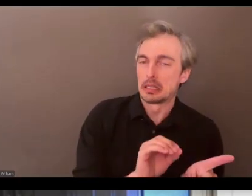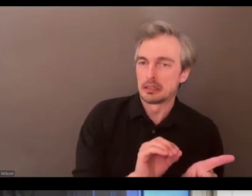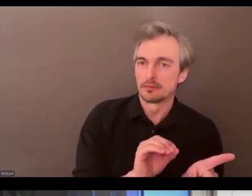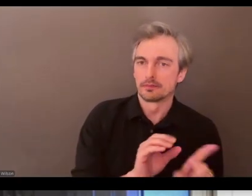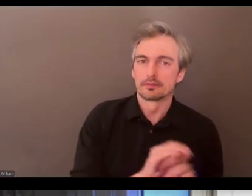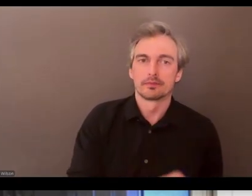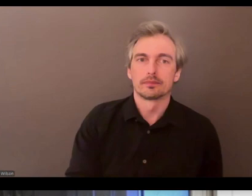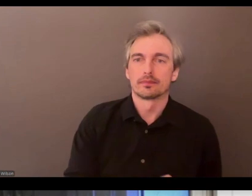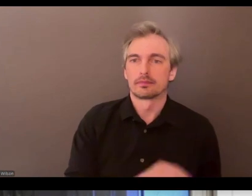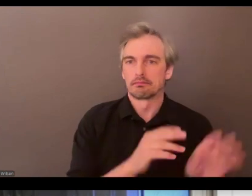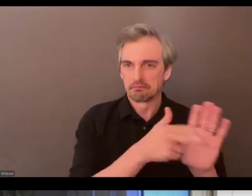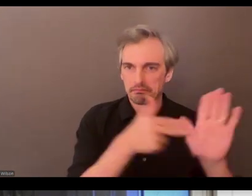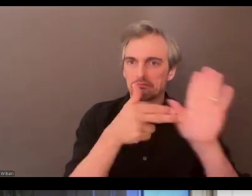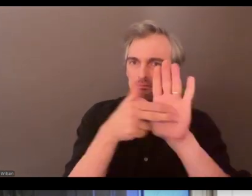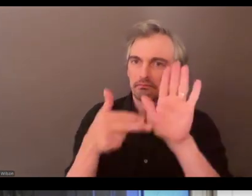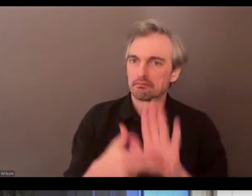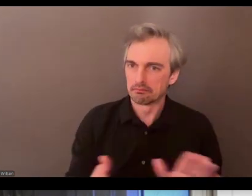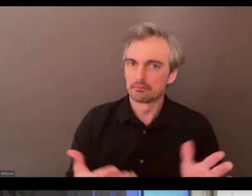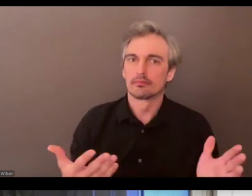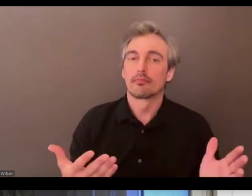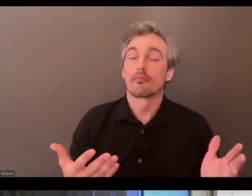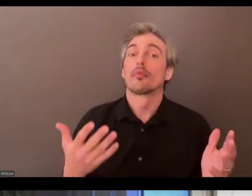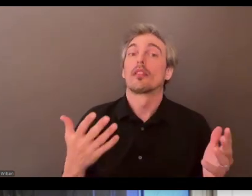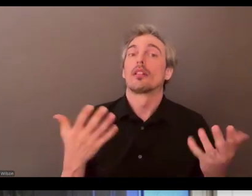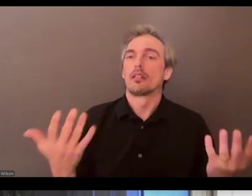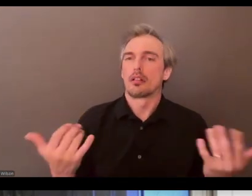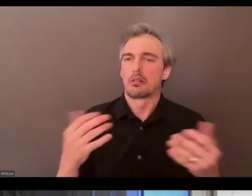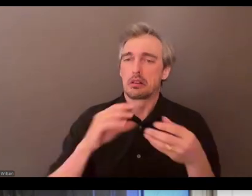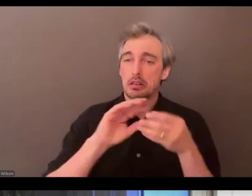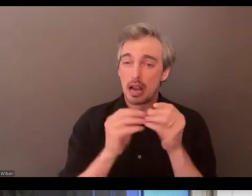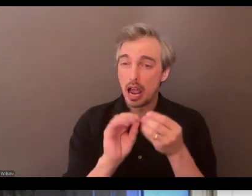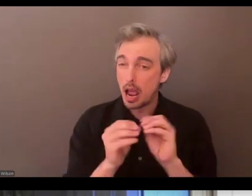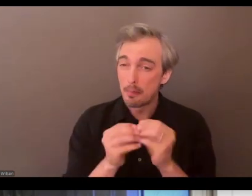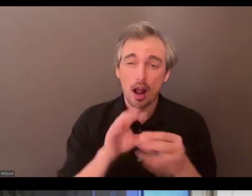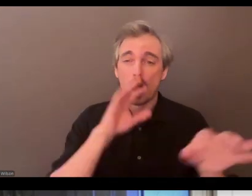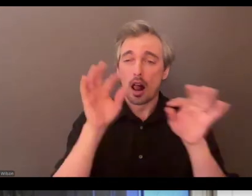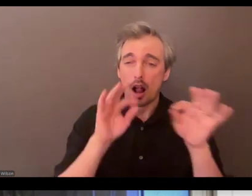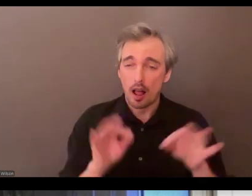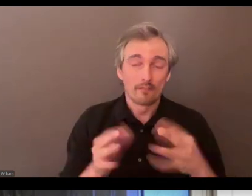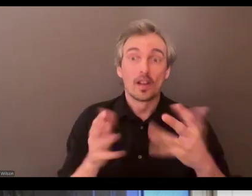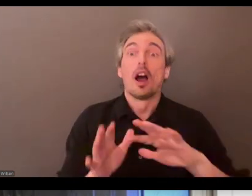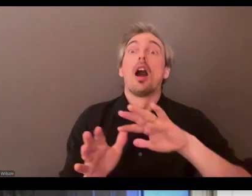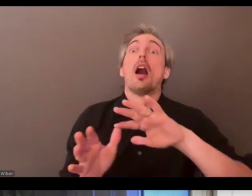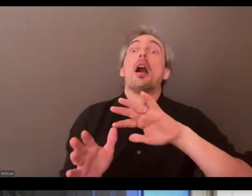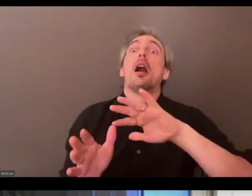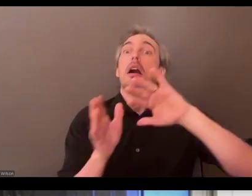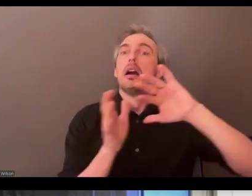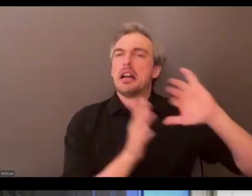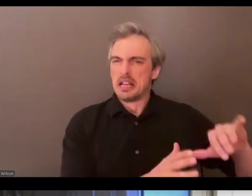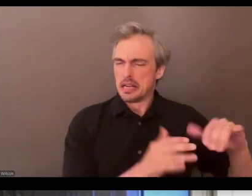次は、その数字を本当に魅力的なスト ーリ ーに変え て、組織が行動を起こすことに興奮するようにする時です。